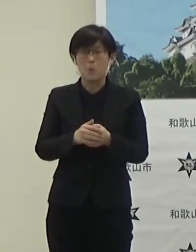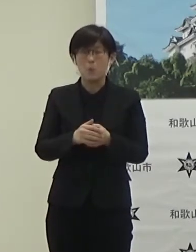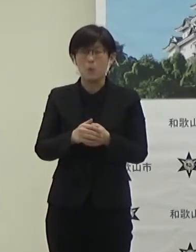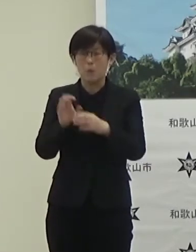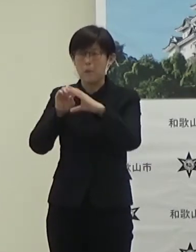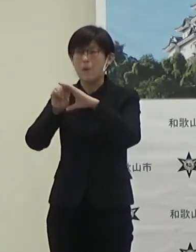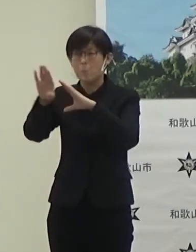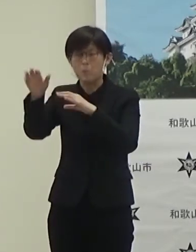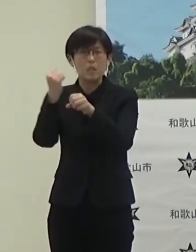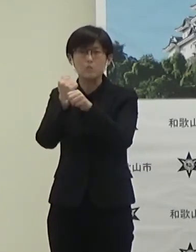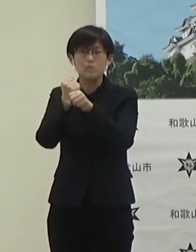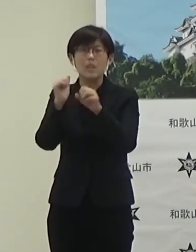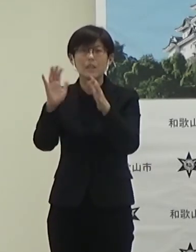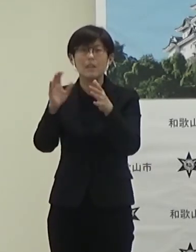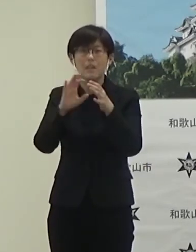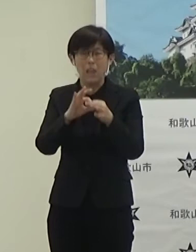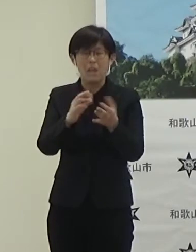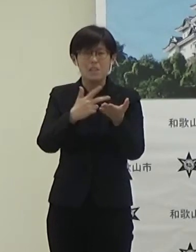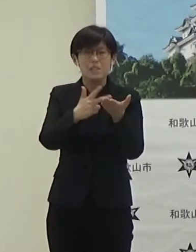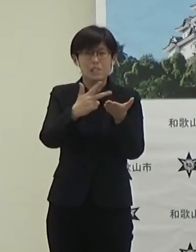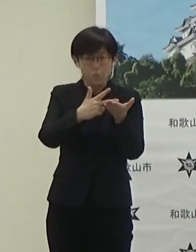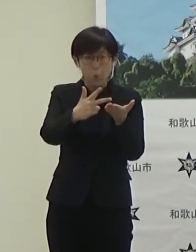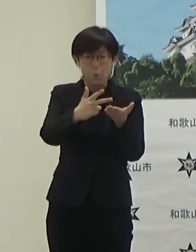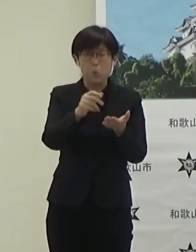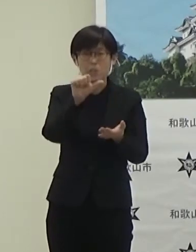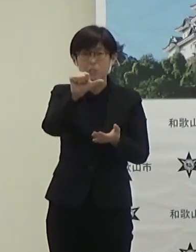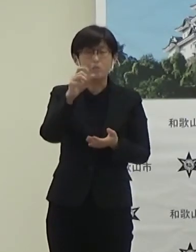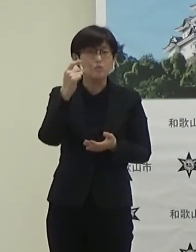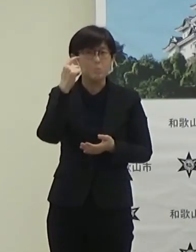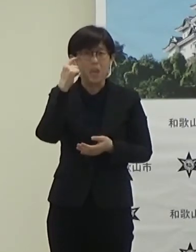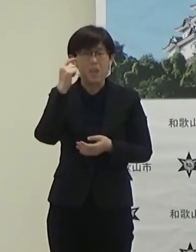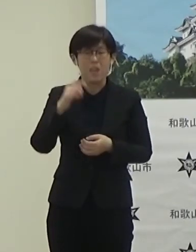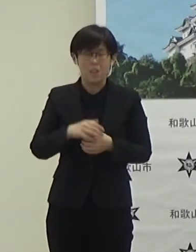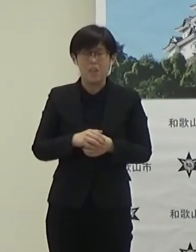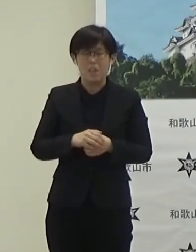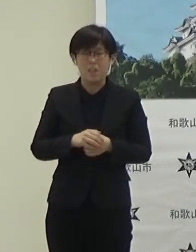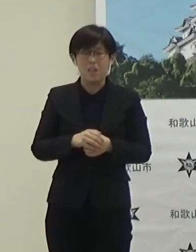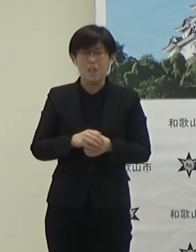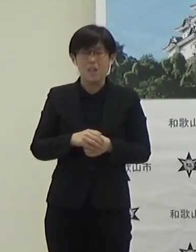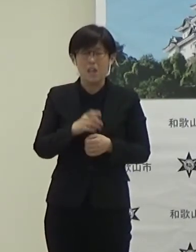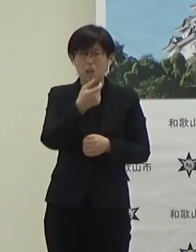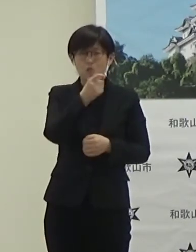資料の方の5つ目を ウクライナの避難民の受け入れを和歌山市